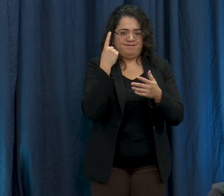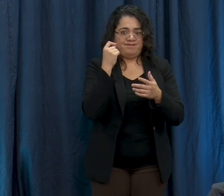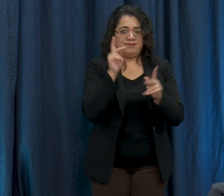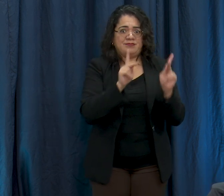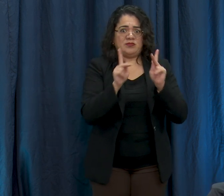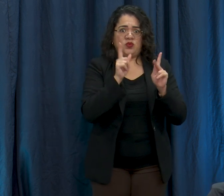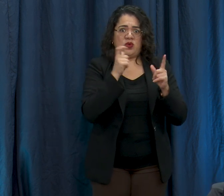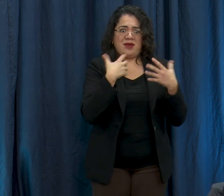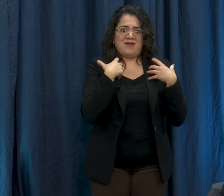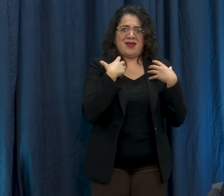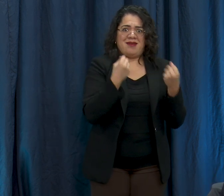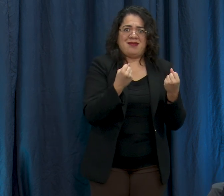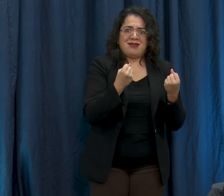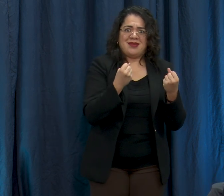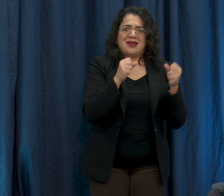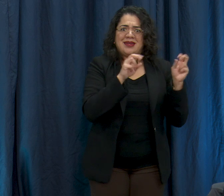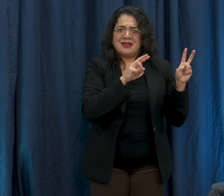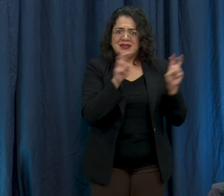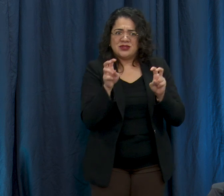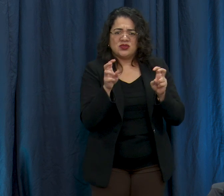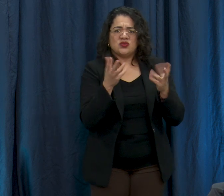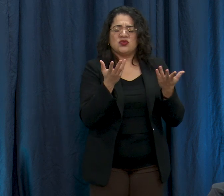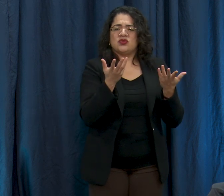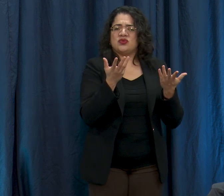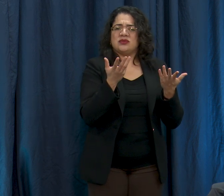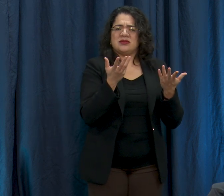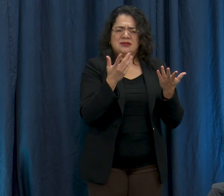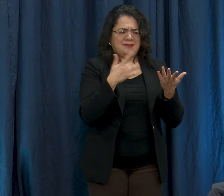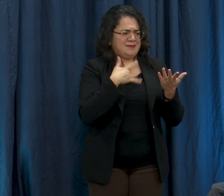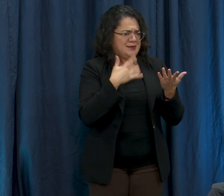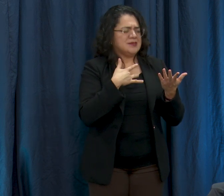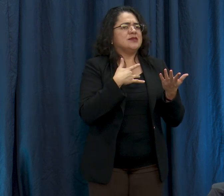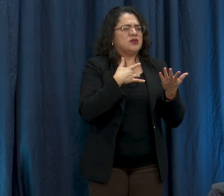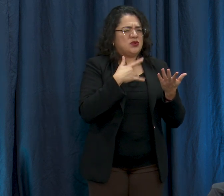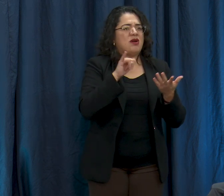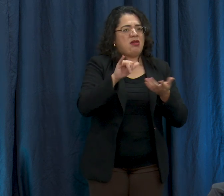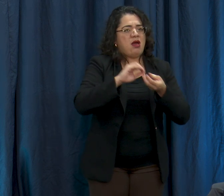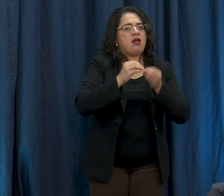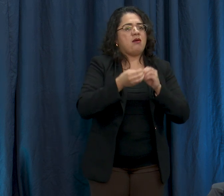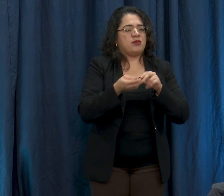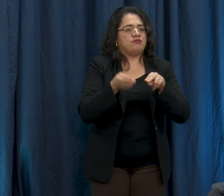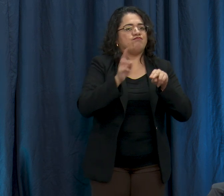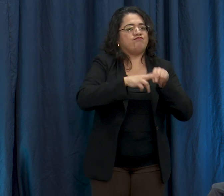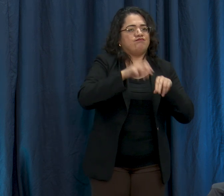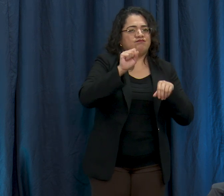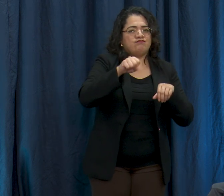en relacionado con el cove idiocy no ebay estamos poniendo Karpas móviles